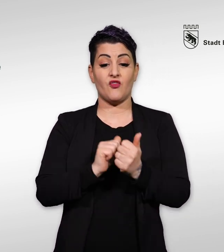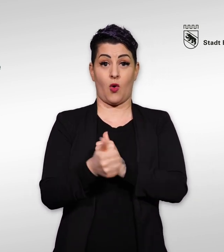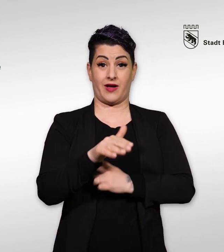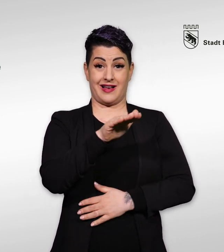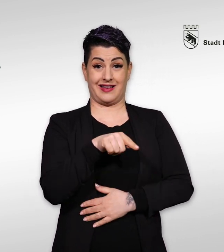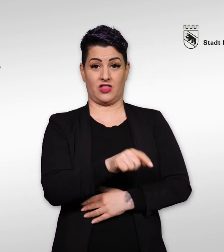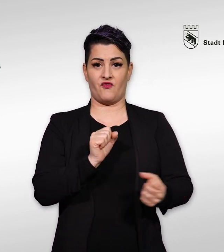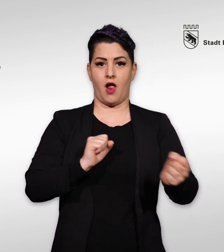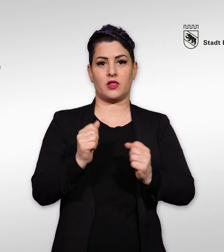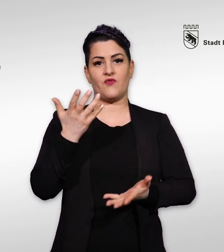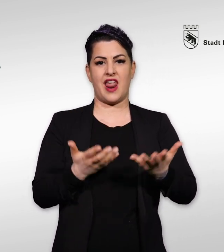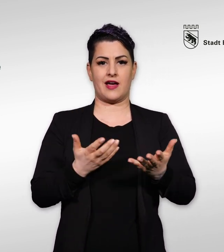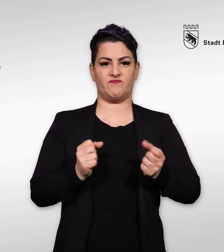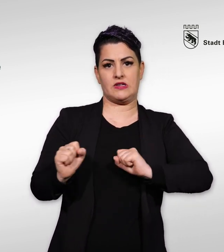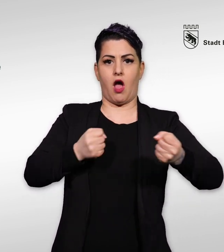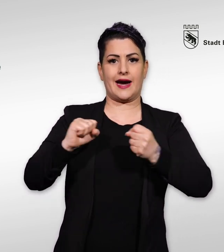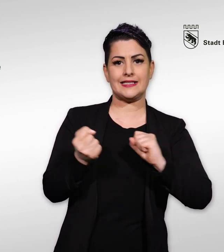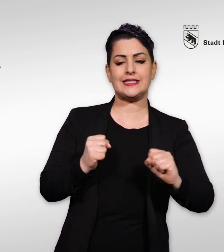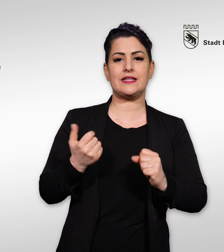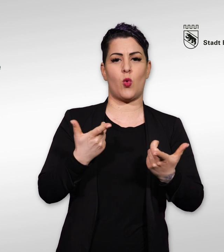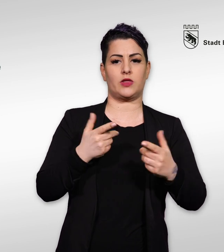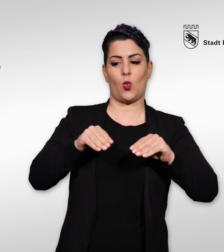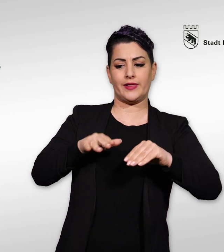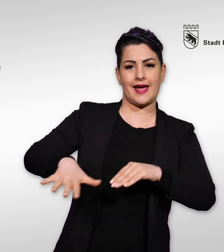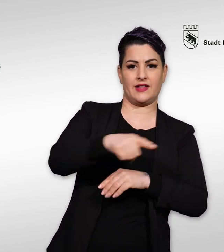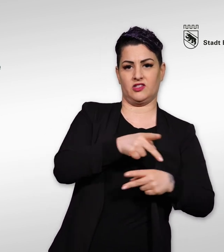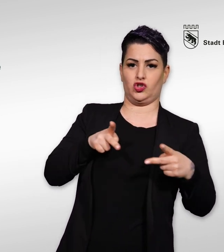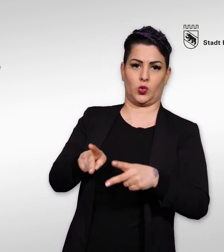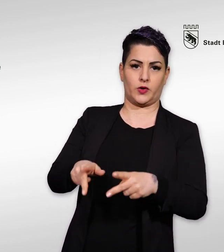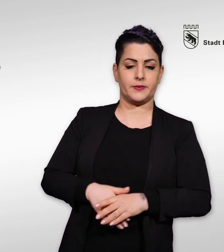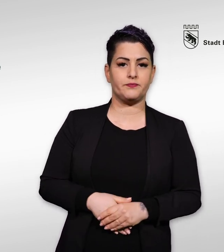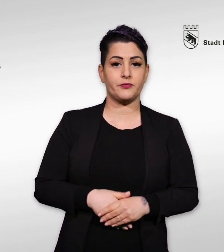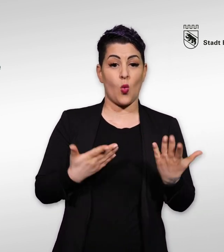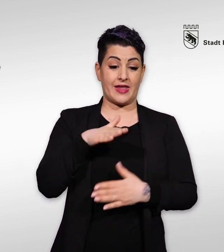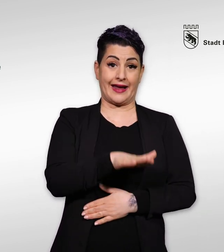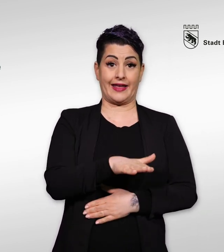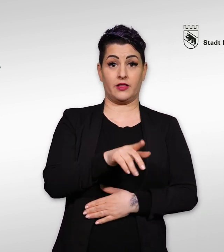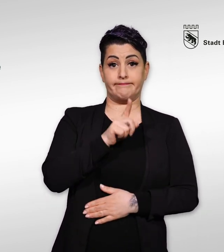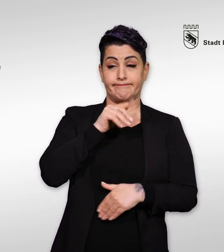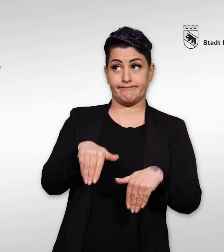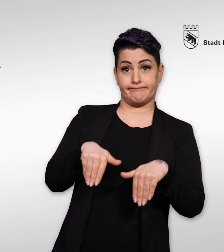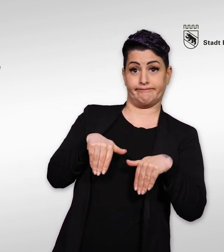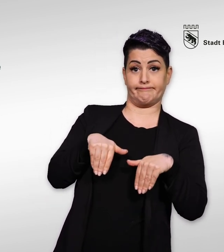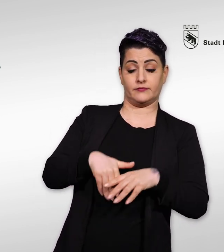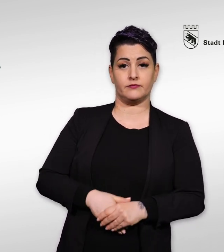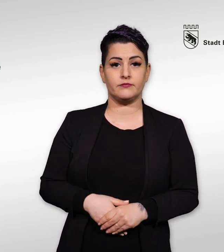Als Reaktion verhält sich das Kind vielleicht aggressiv und stört den Unterricht. Oder es zieht sich zurück.